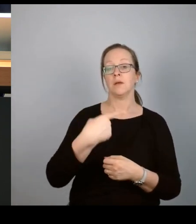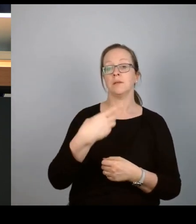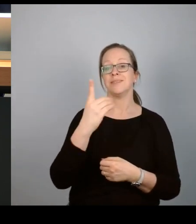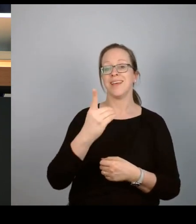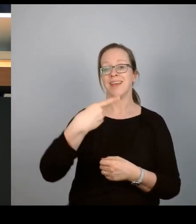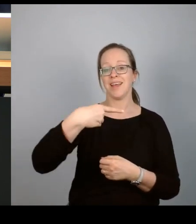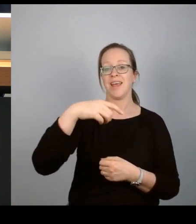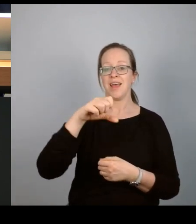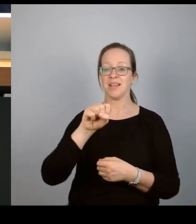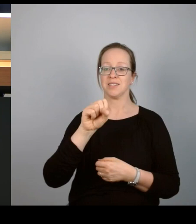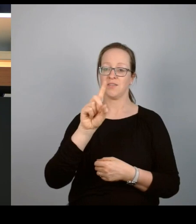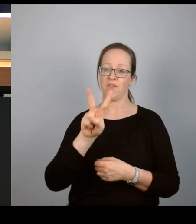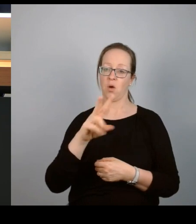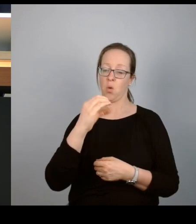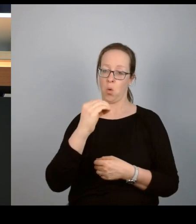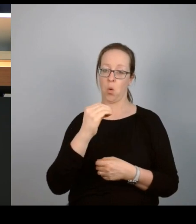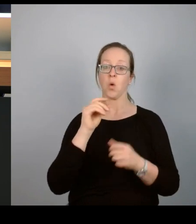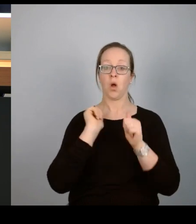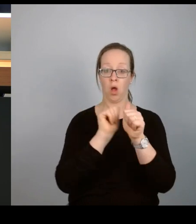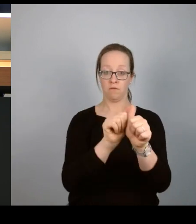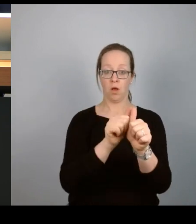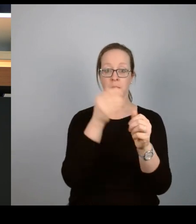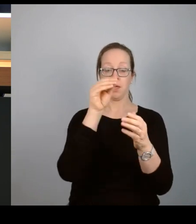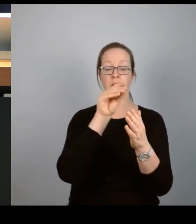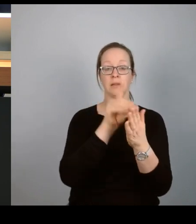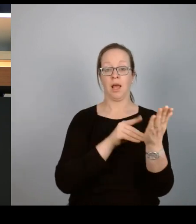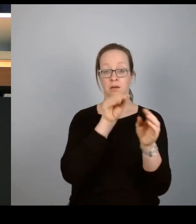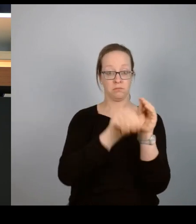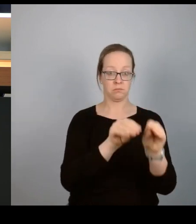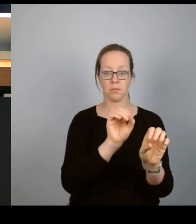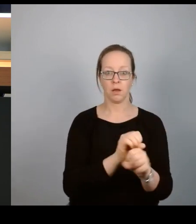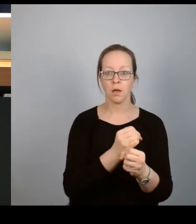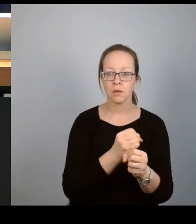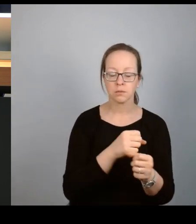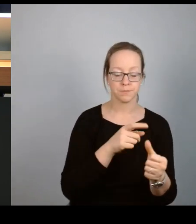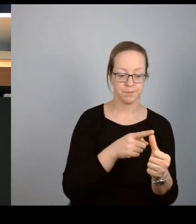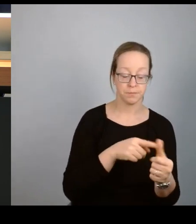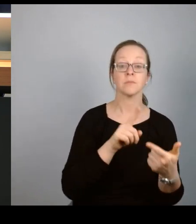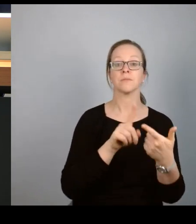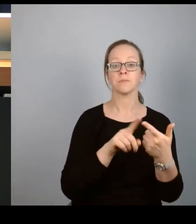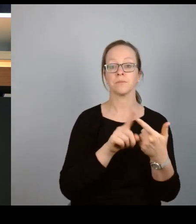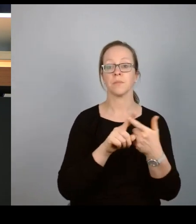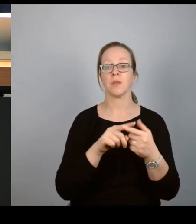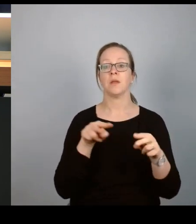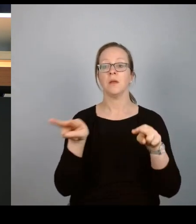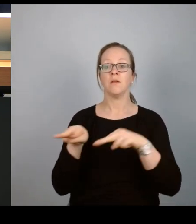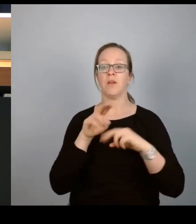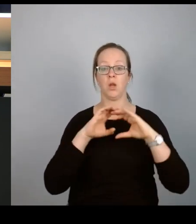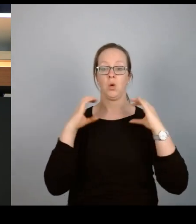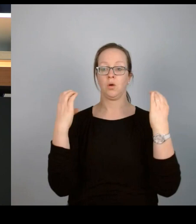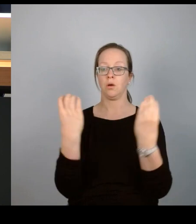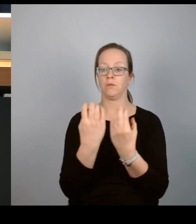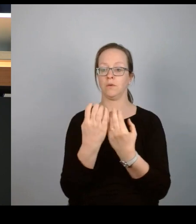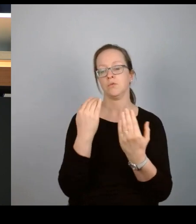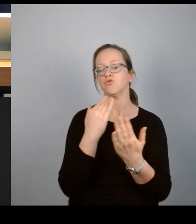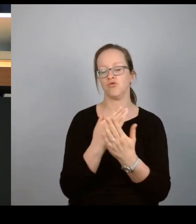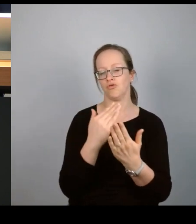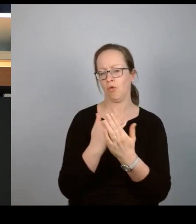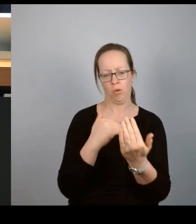Black Lists, ich fand das jetzt gar nicht so gut, wie die Verwaltung darum gegangen ist, indem man einfach nur vorgeschrieben, was man nicht zu tun haben sollte, sondern